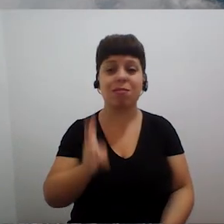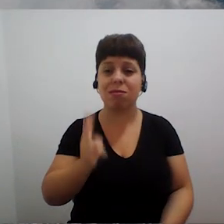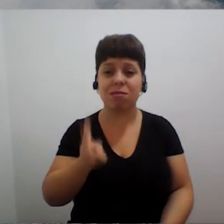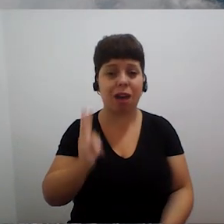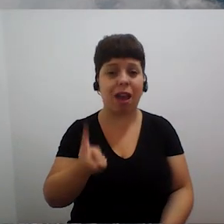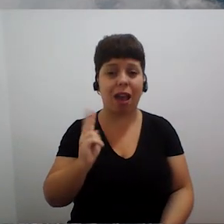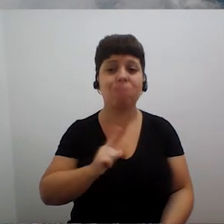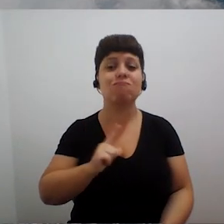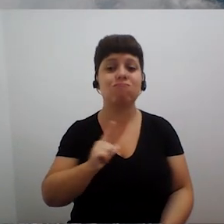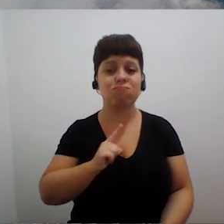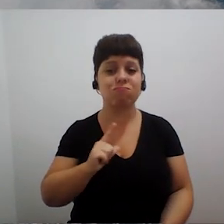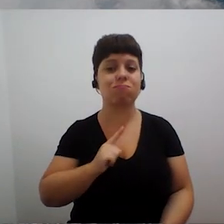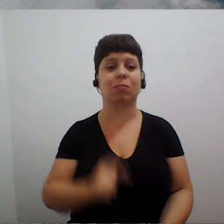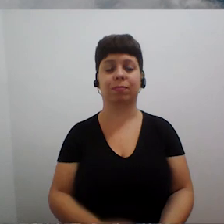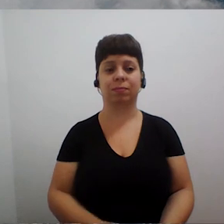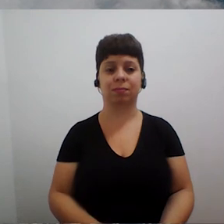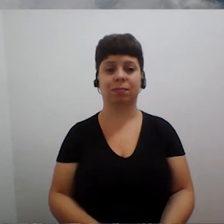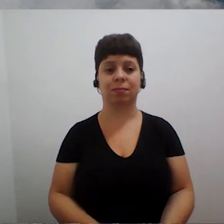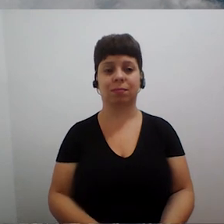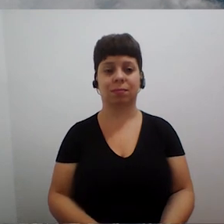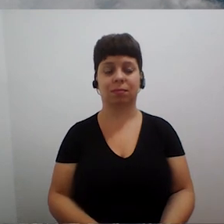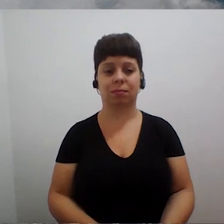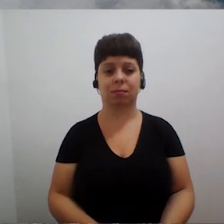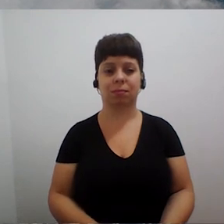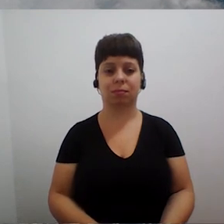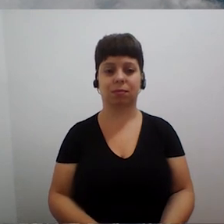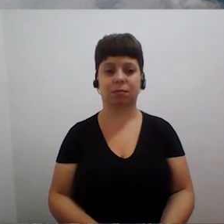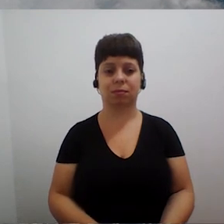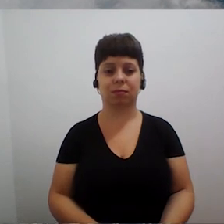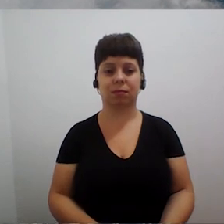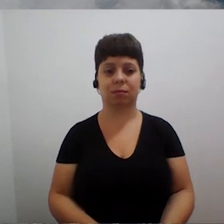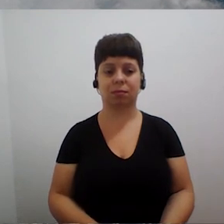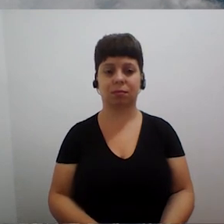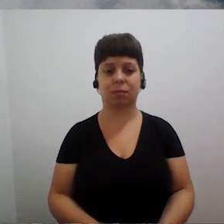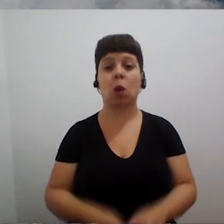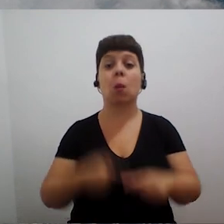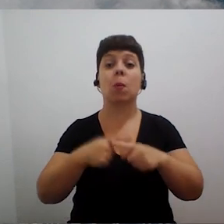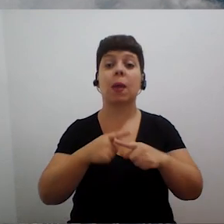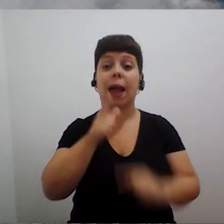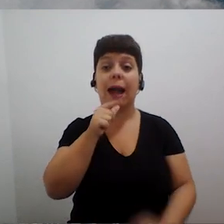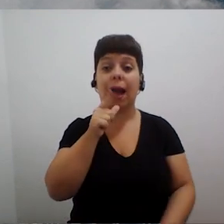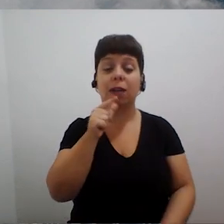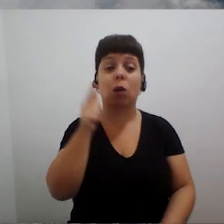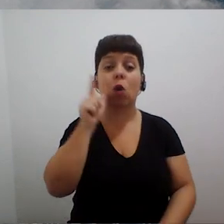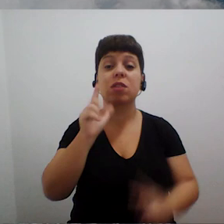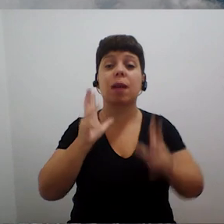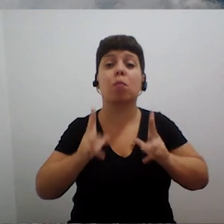Porque com a água nós fazemos a purificação dos caminhos das pessoas,